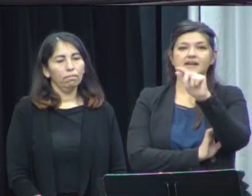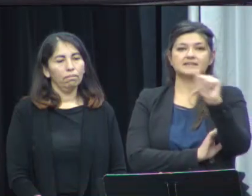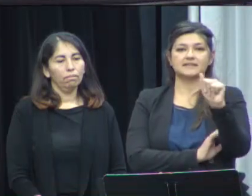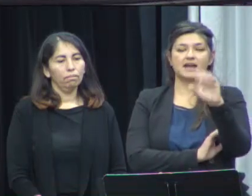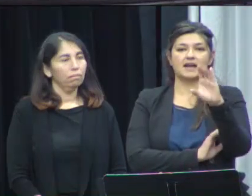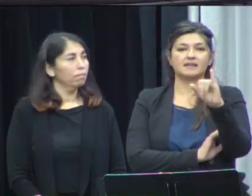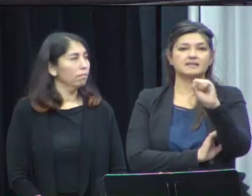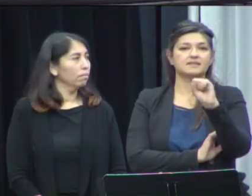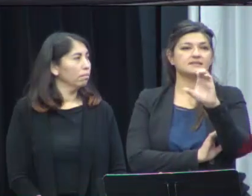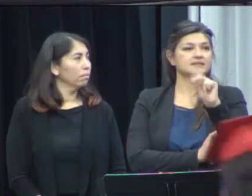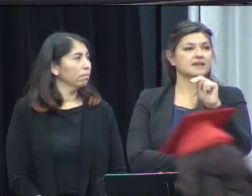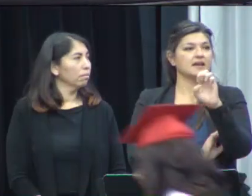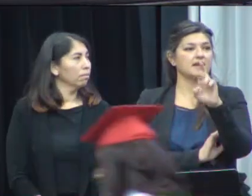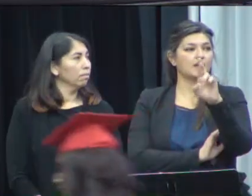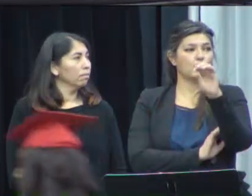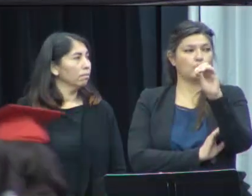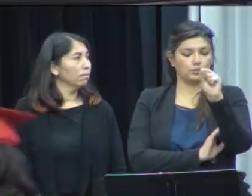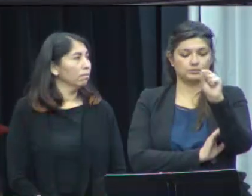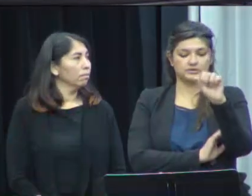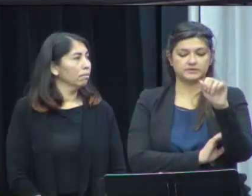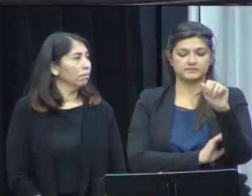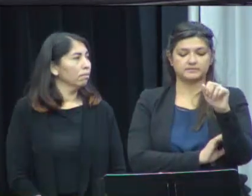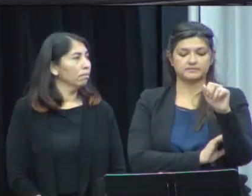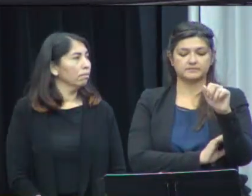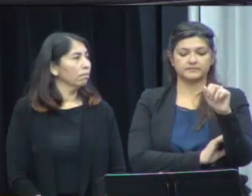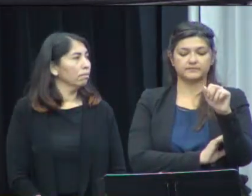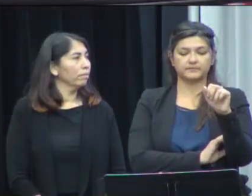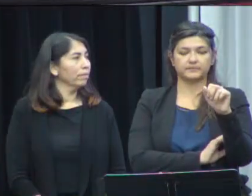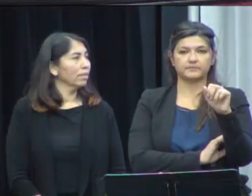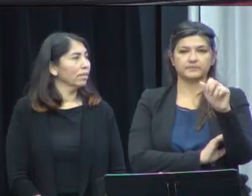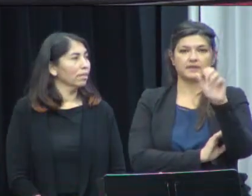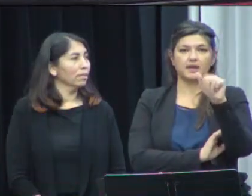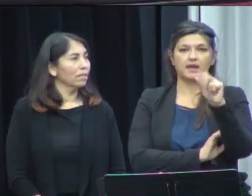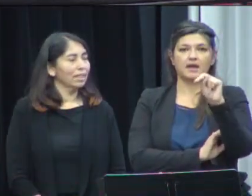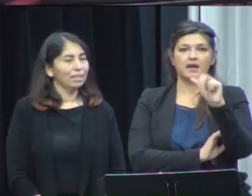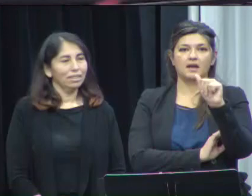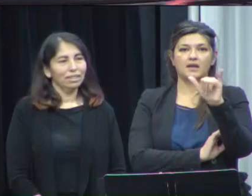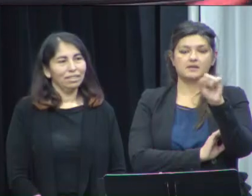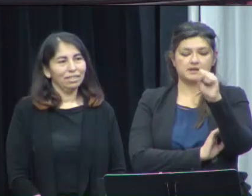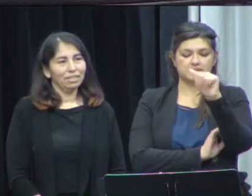(audience applauds) Anisa Coronado.